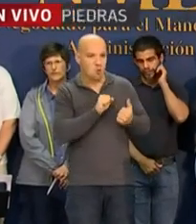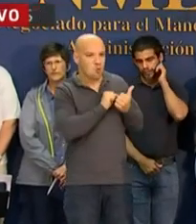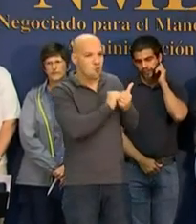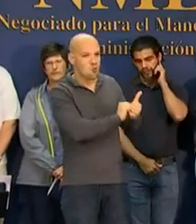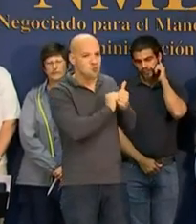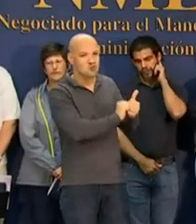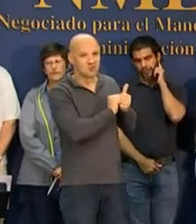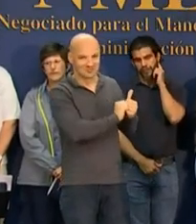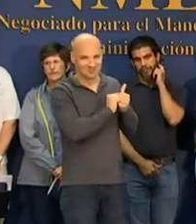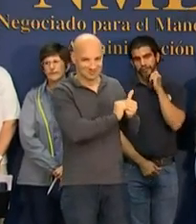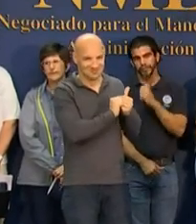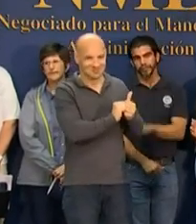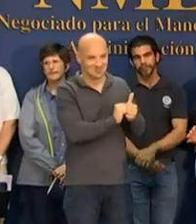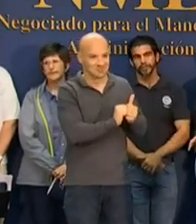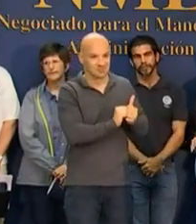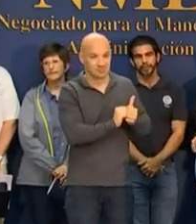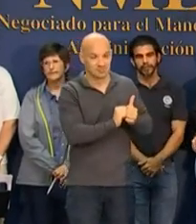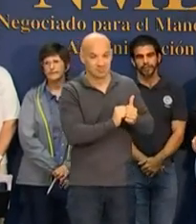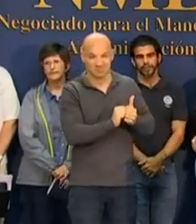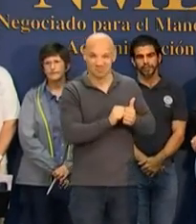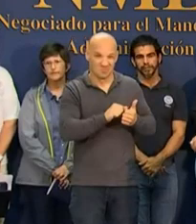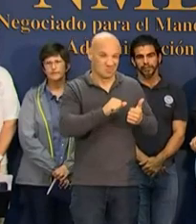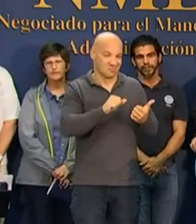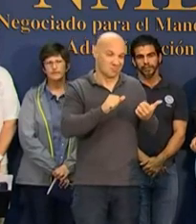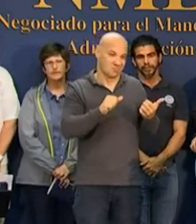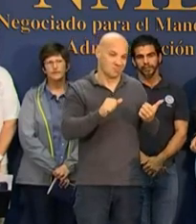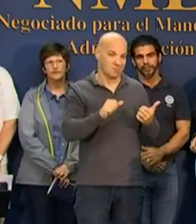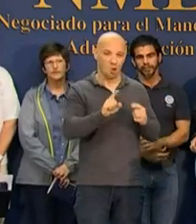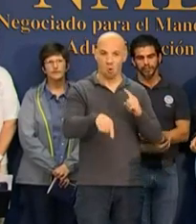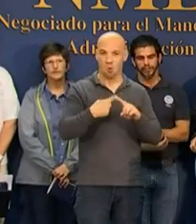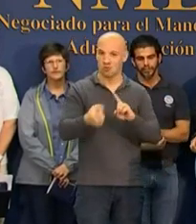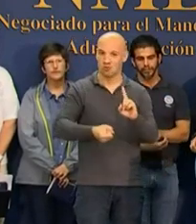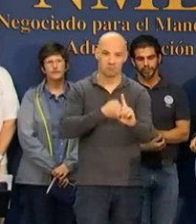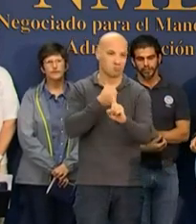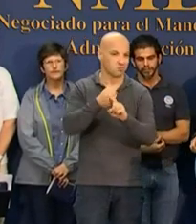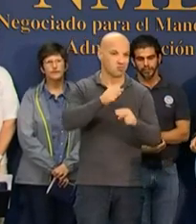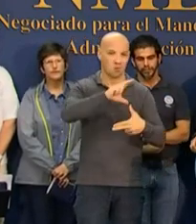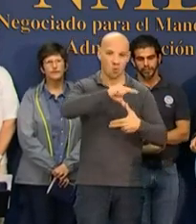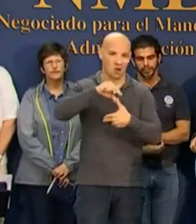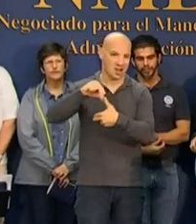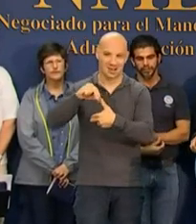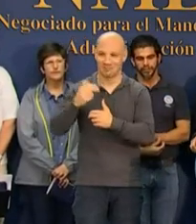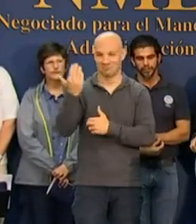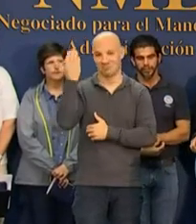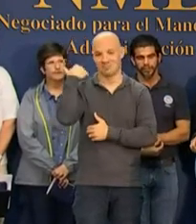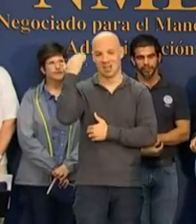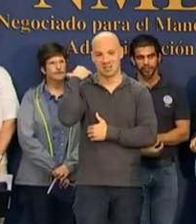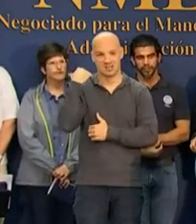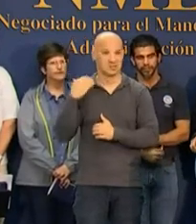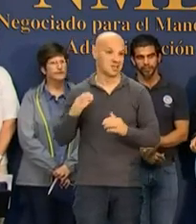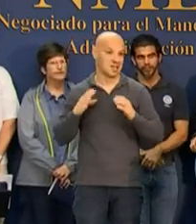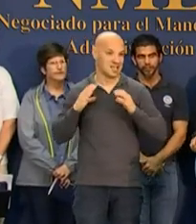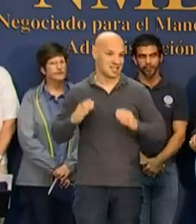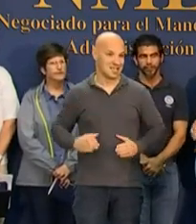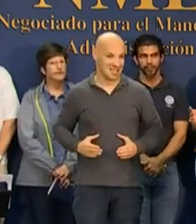ESTIMADO DEL TIEMPO DE RESTAURACIÓN EN COORDINACIÓN